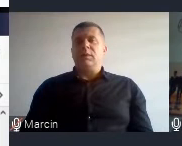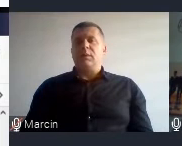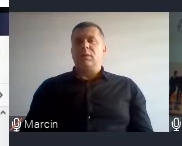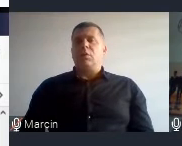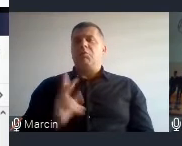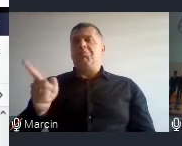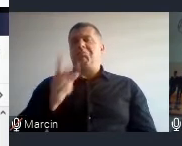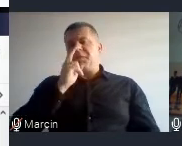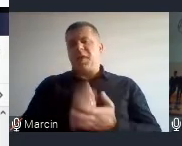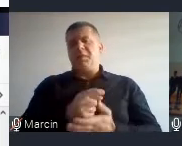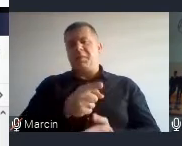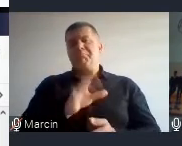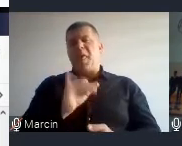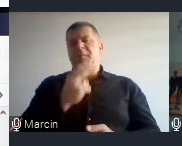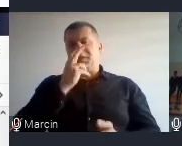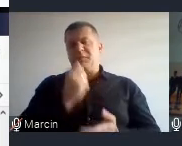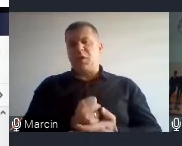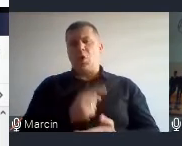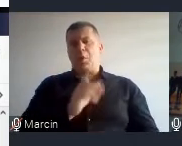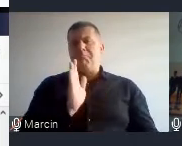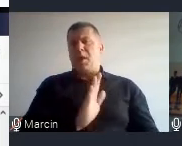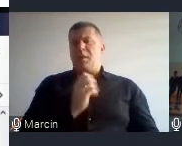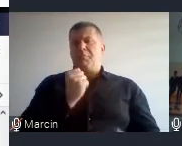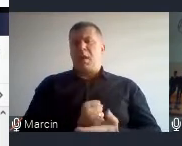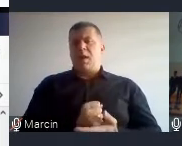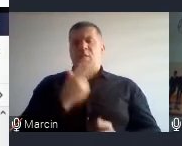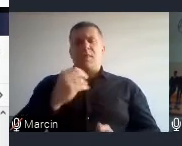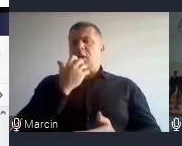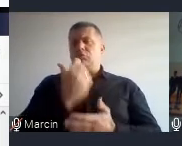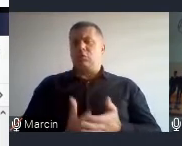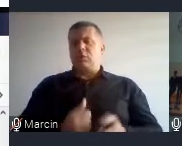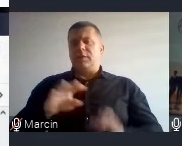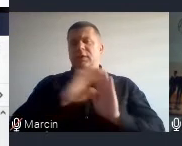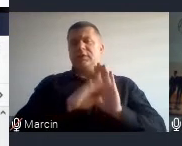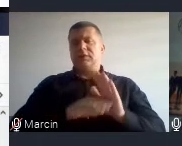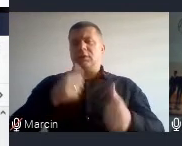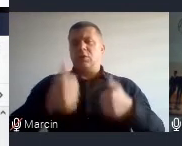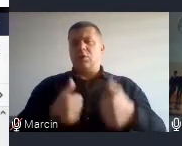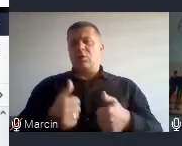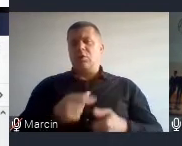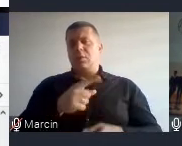że miał prawo nie stosować zasady konkurencyjności (podmiot prywatny), ponieważ dane sprzętu,